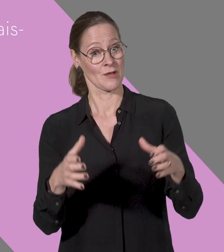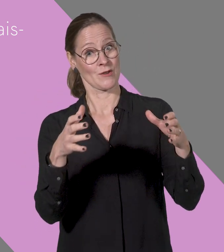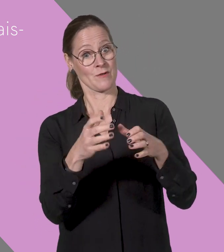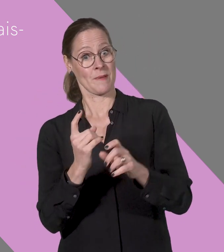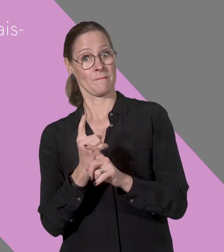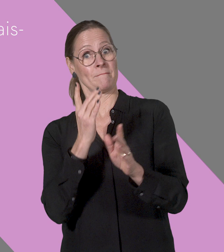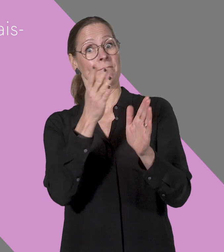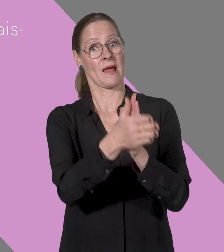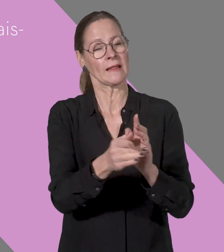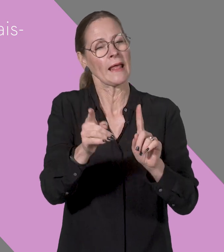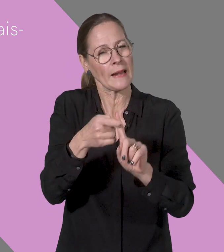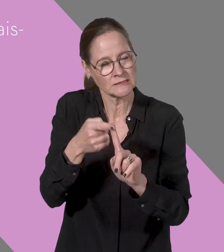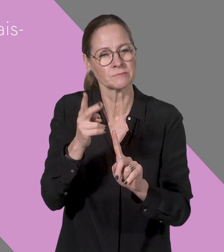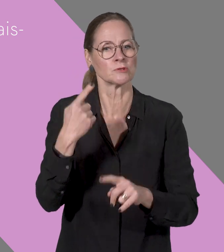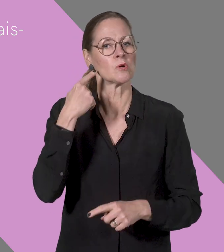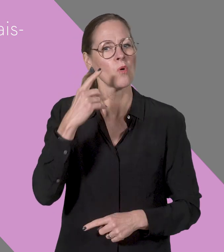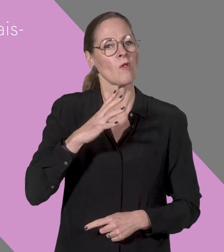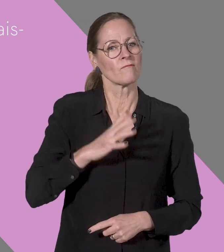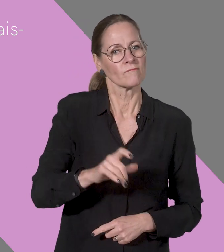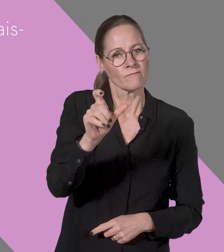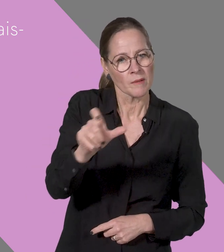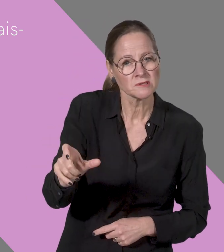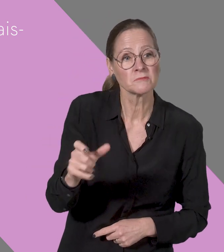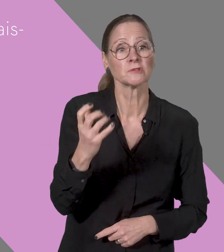Ryhmiin pääsevät ensisijaisesti kuulovammaiset -